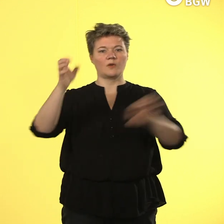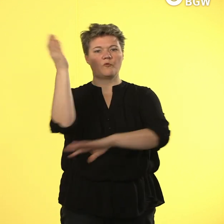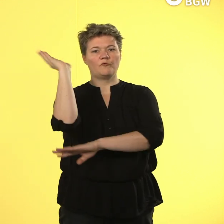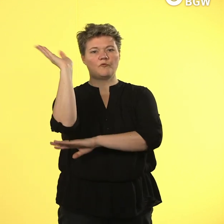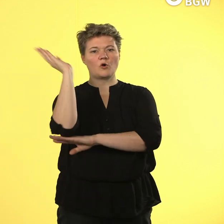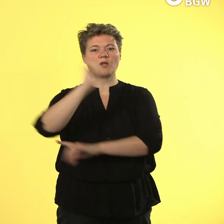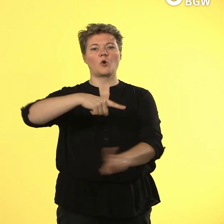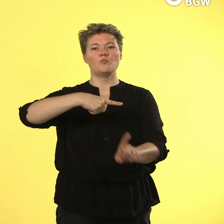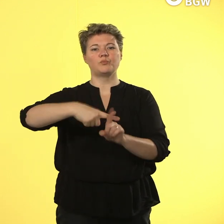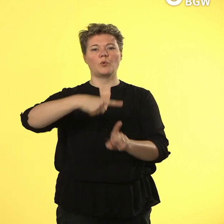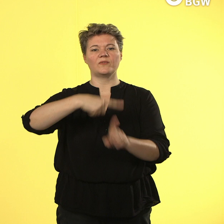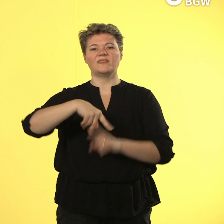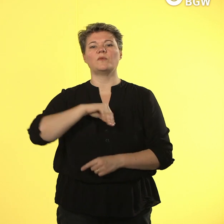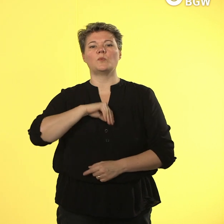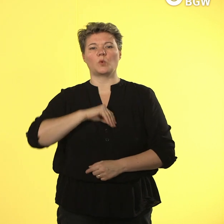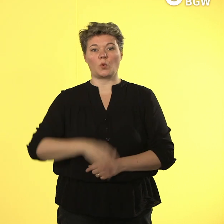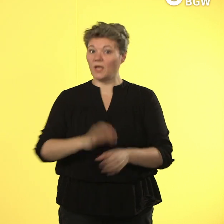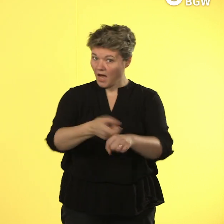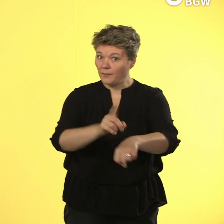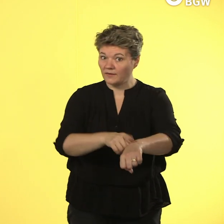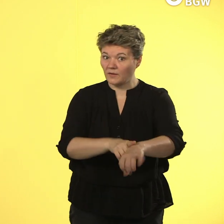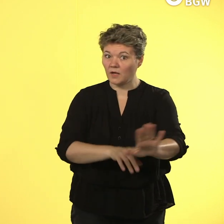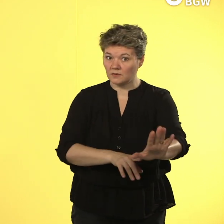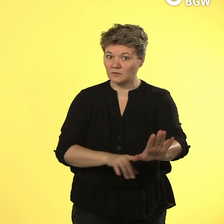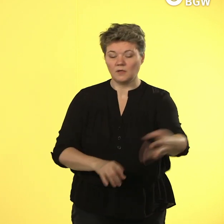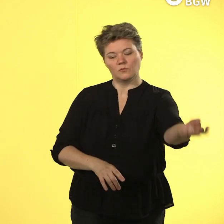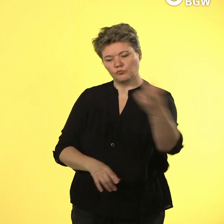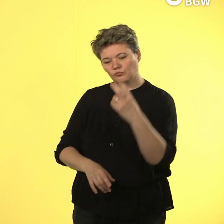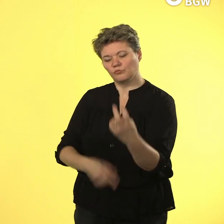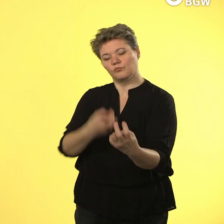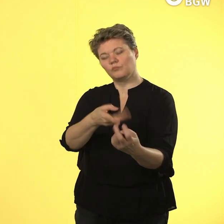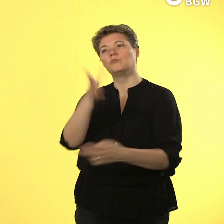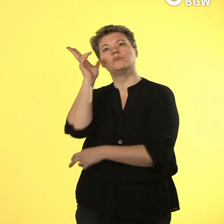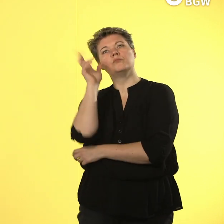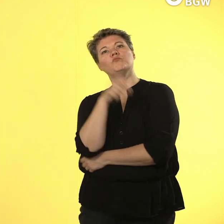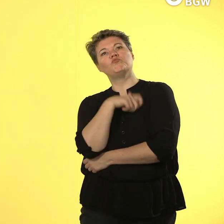sich hinsetzen, sich das anhören. Sehr interessant. Und neben mir, als ich sitze, auf den Referenten warte,